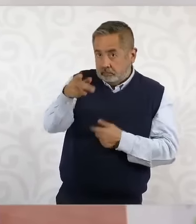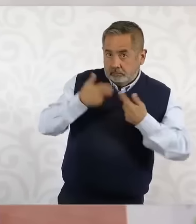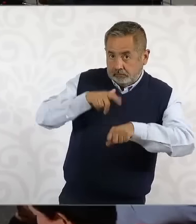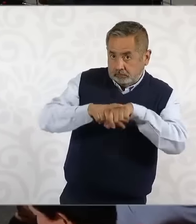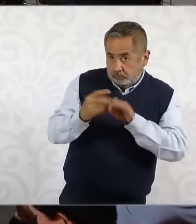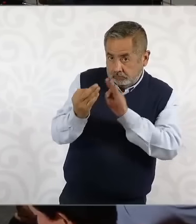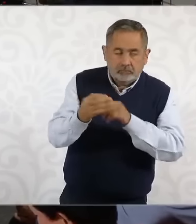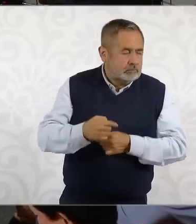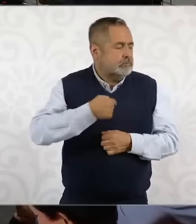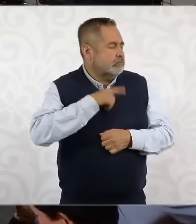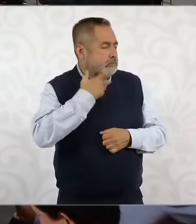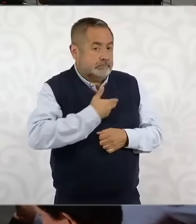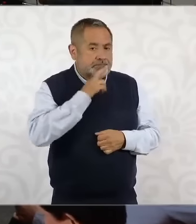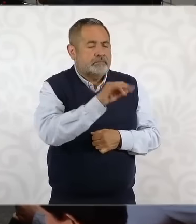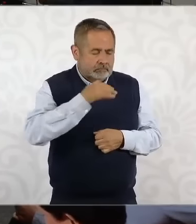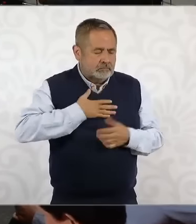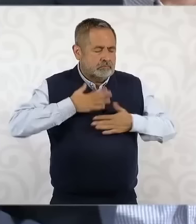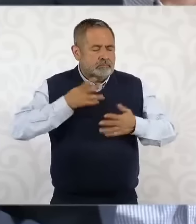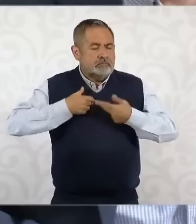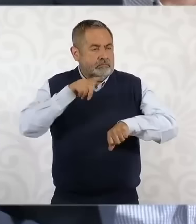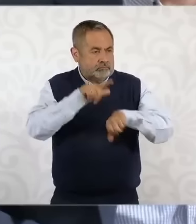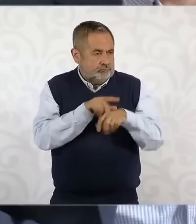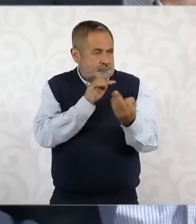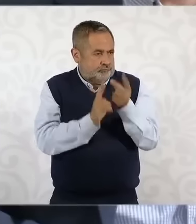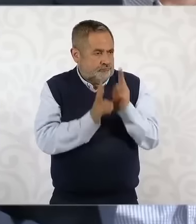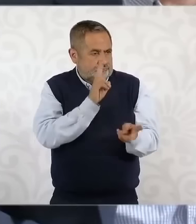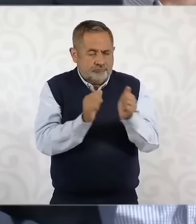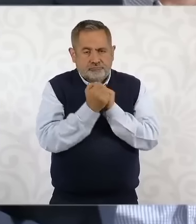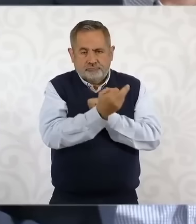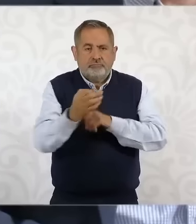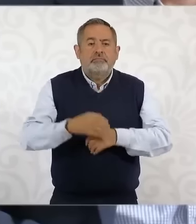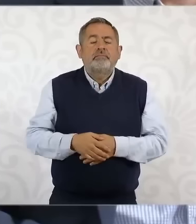Eh, y saber si la Secretaría de Relaciones Exteriores ya recibió las pruebas solicitadas